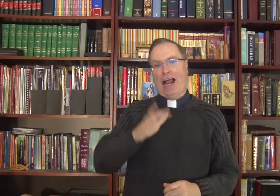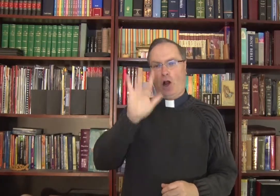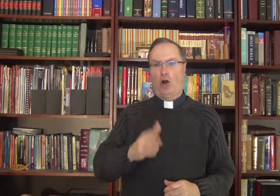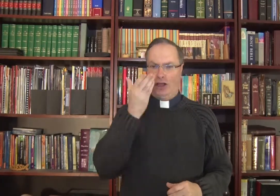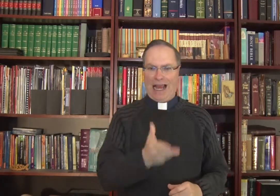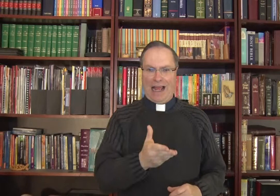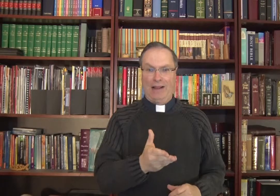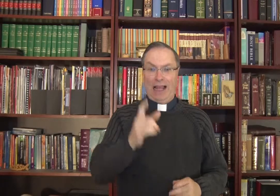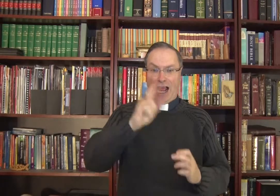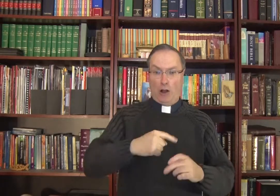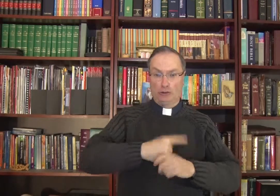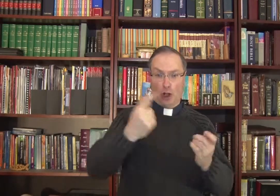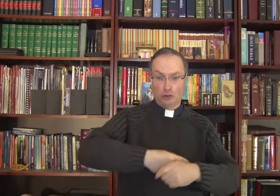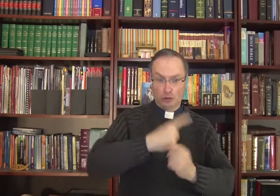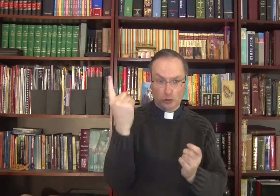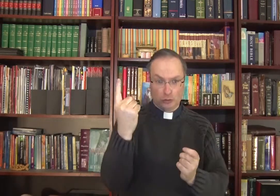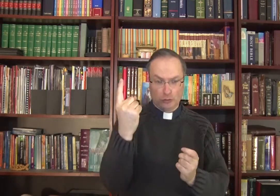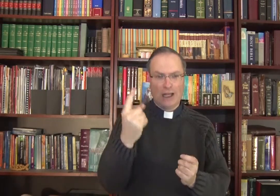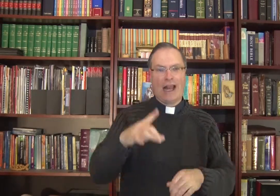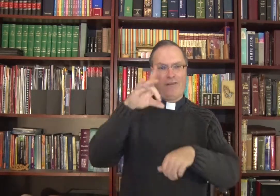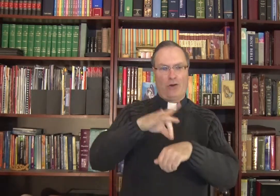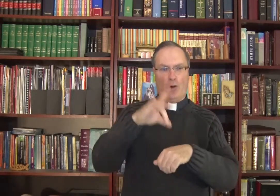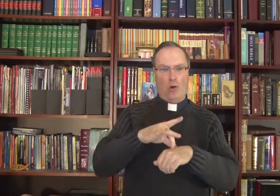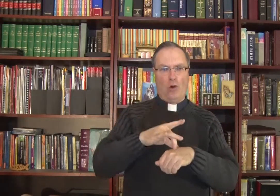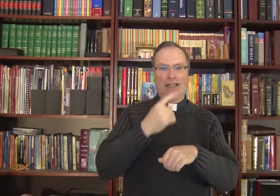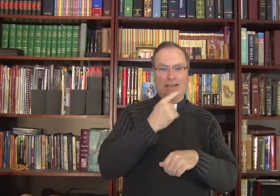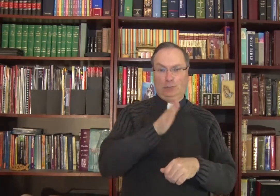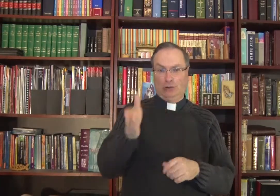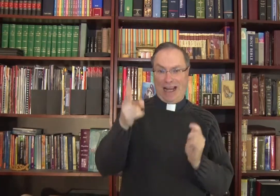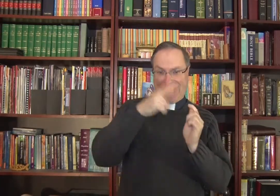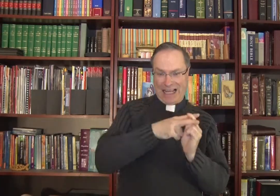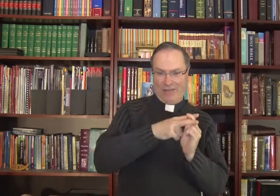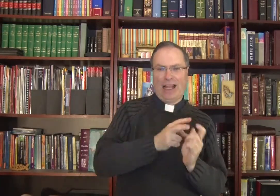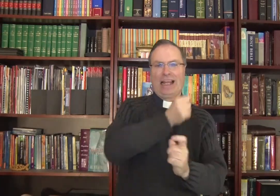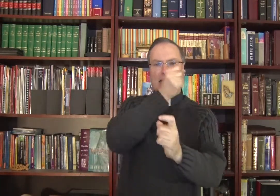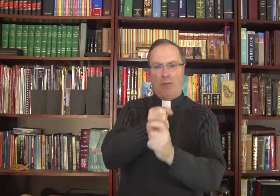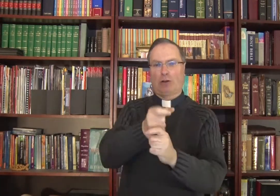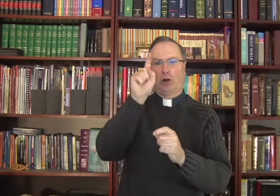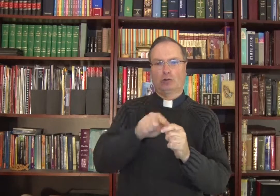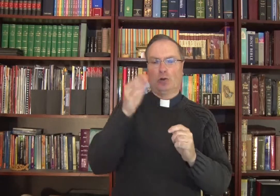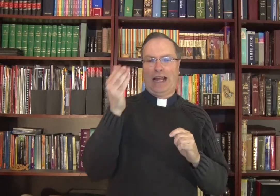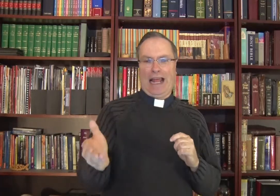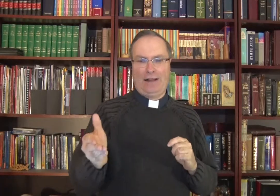à cause de cela, en un seul jour, les fléaux qui lui sont réservés s'abattront sur elle: